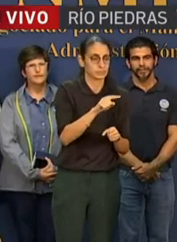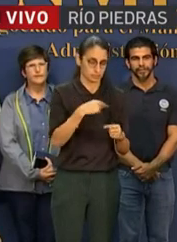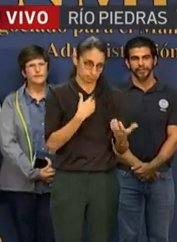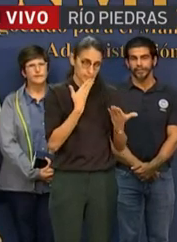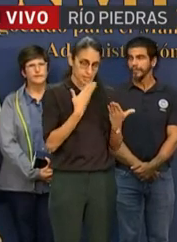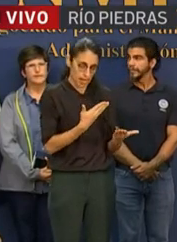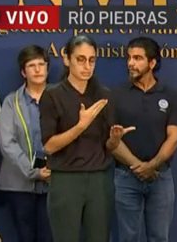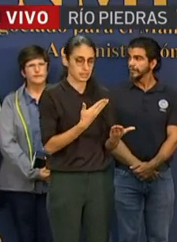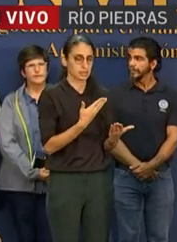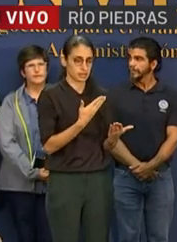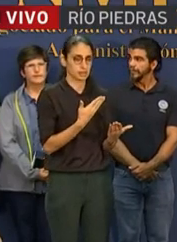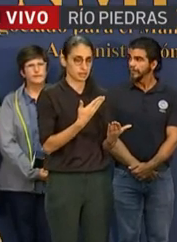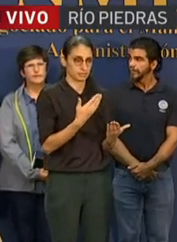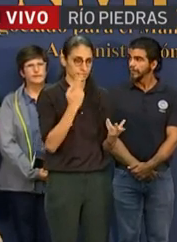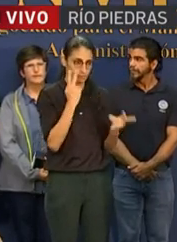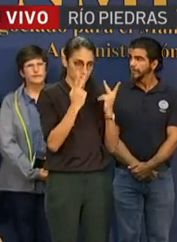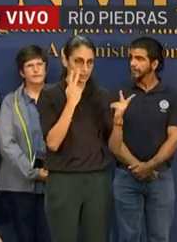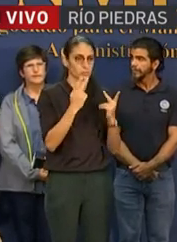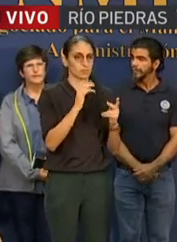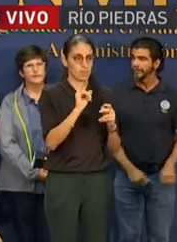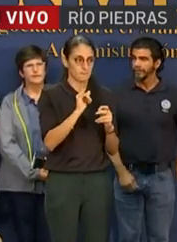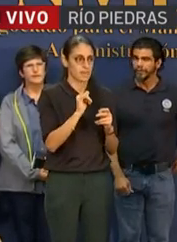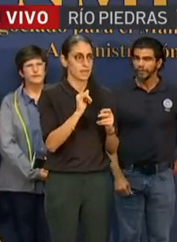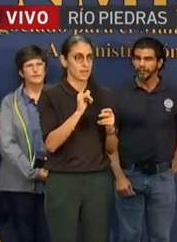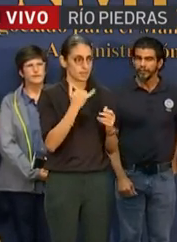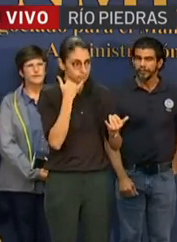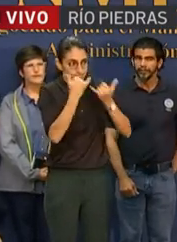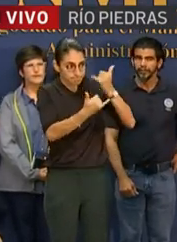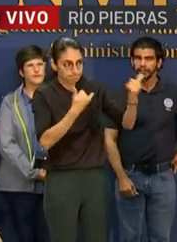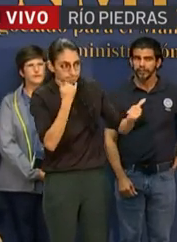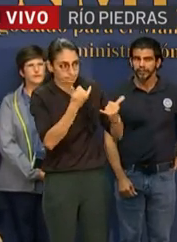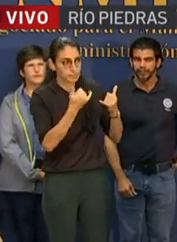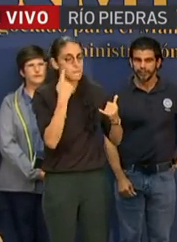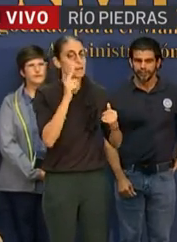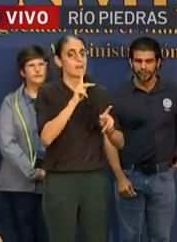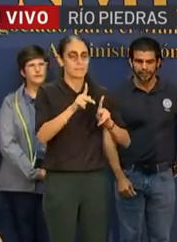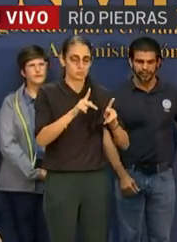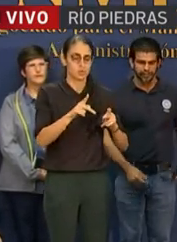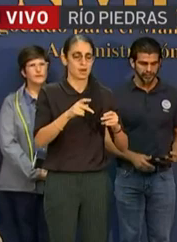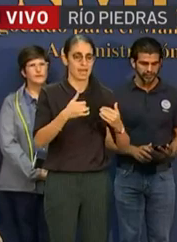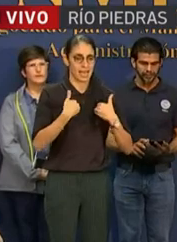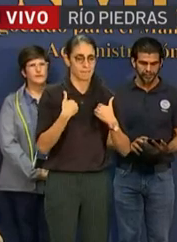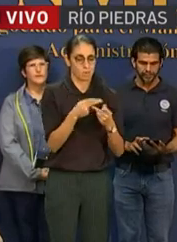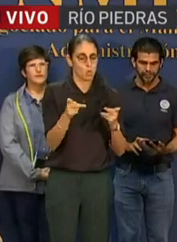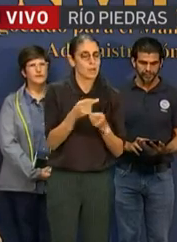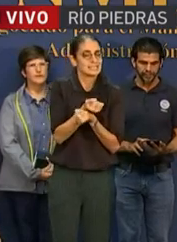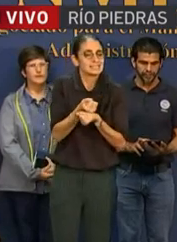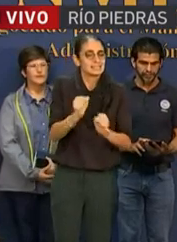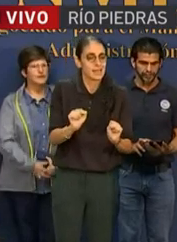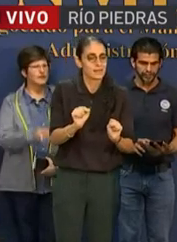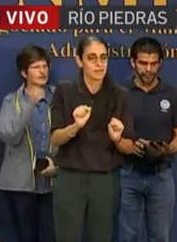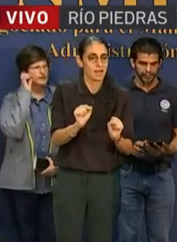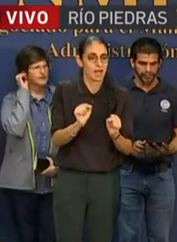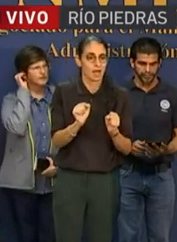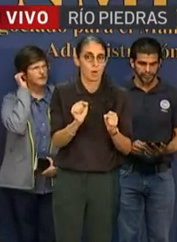TOMADO LA DECISIÓN QUE SE